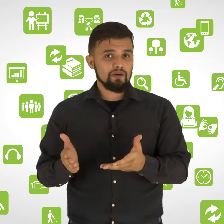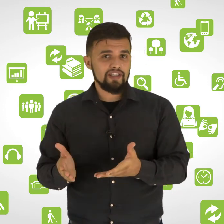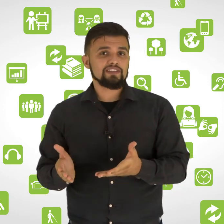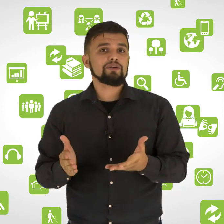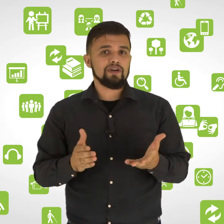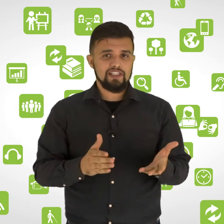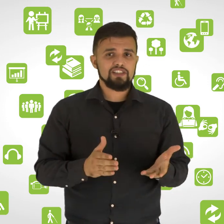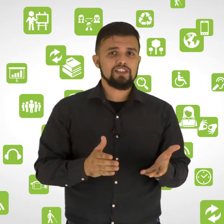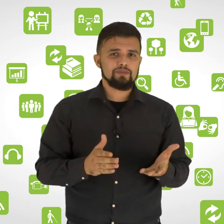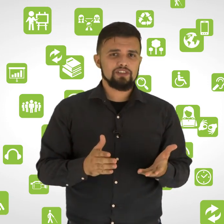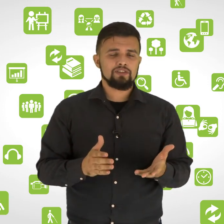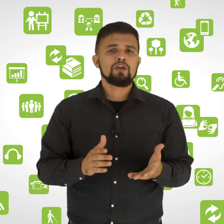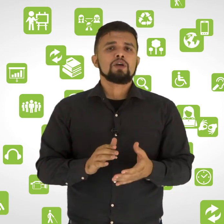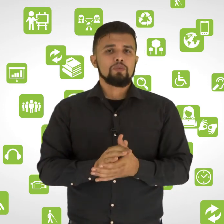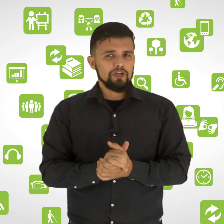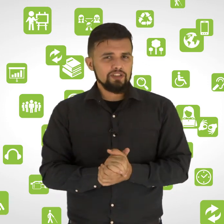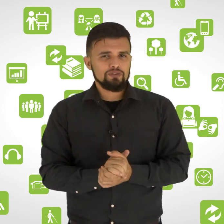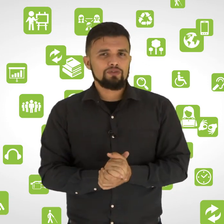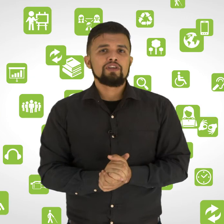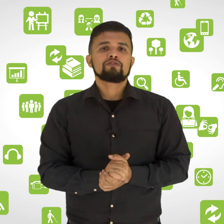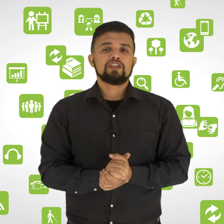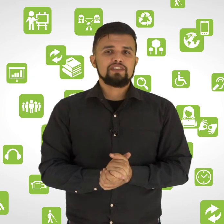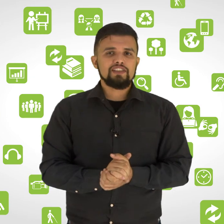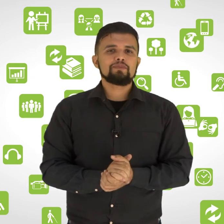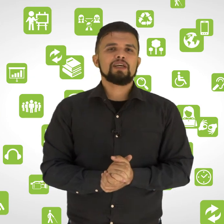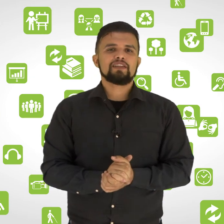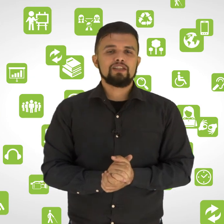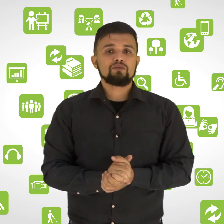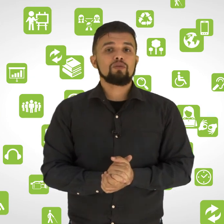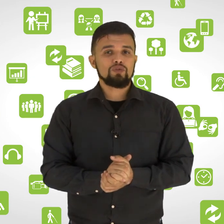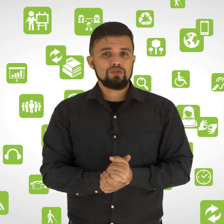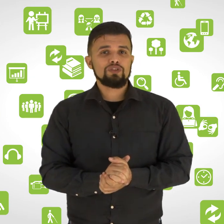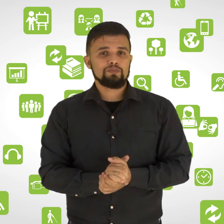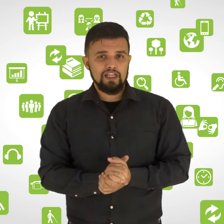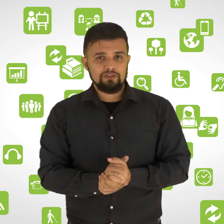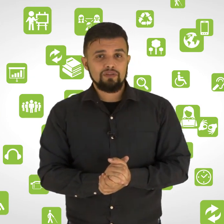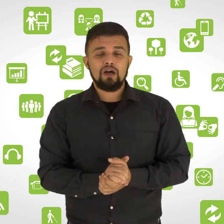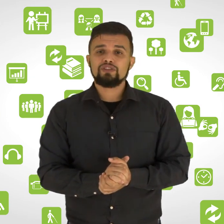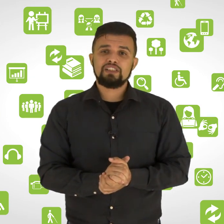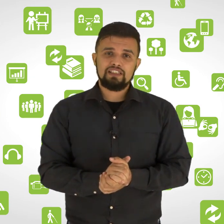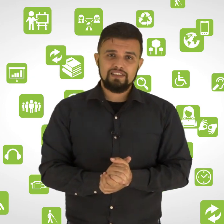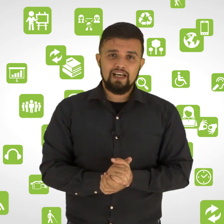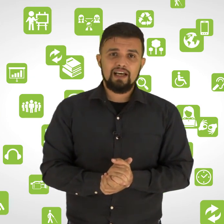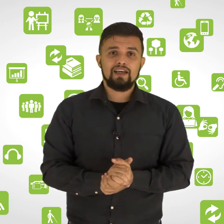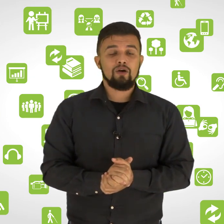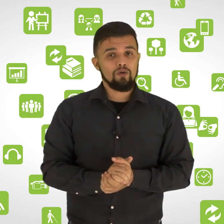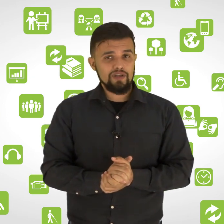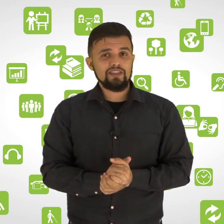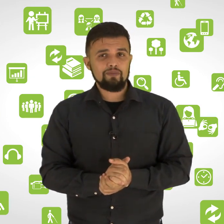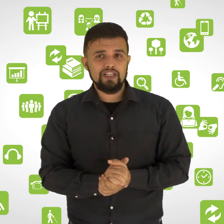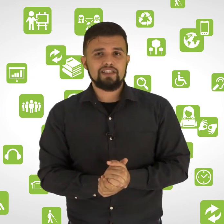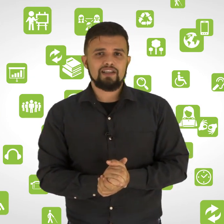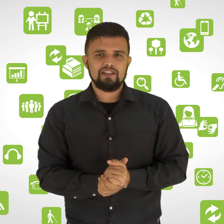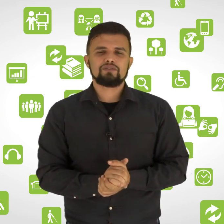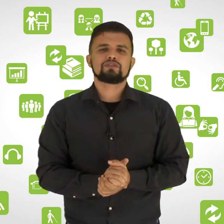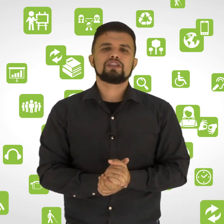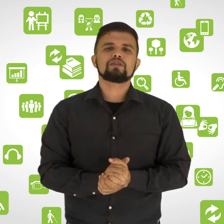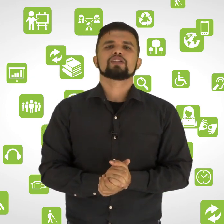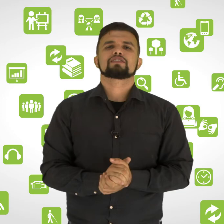coesa e coerente em Libras. Por isso, fique sempre atento ao uso do espaço ao sinalizar ou interpretar textos em Libras.